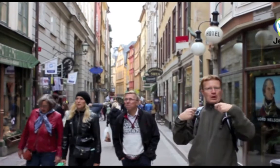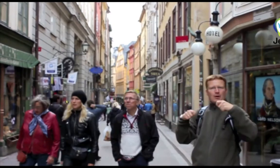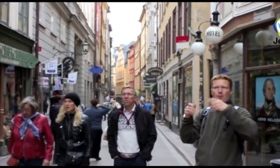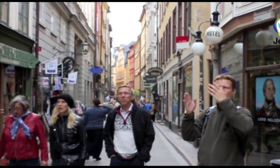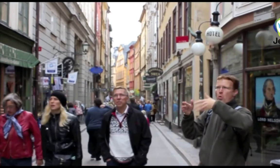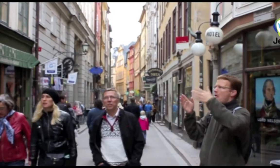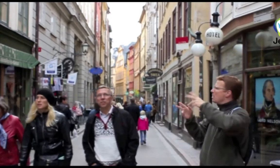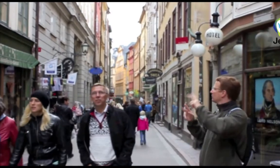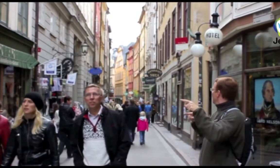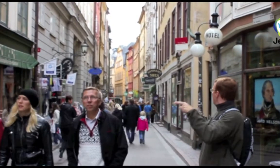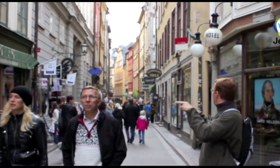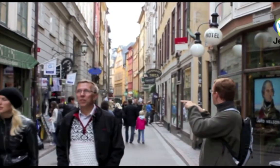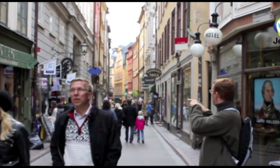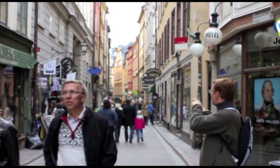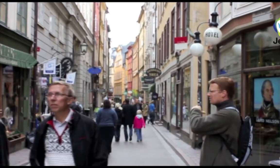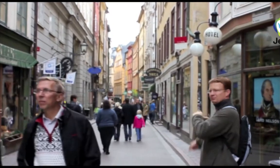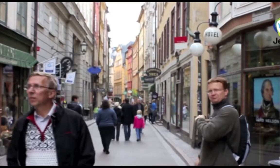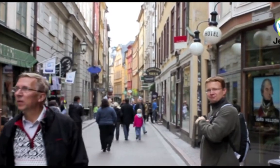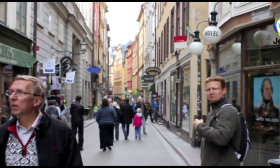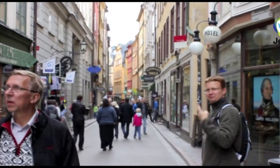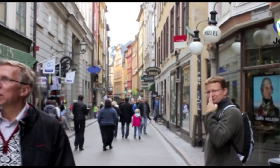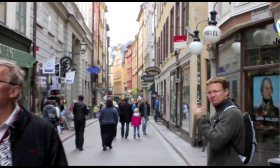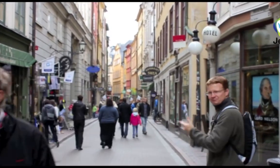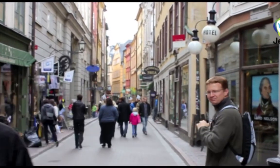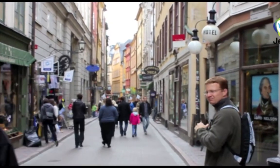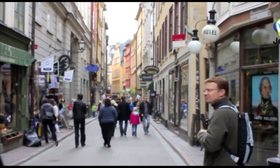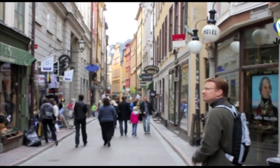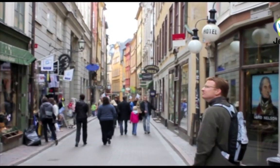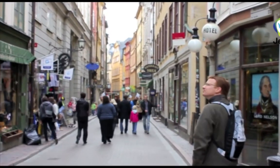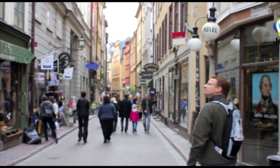Sok érdekes épület áll egymás mellett. Nézd meg...